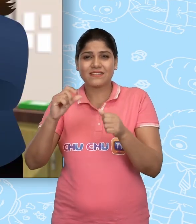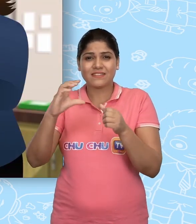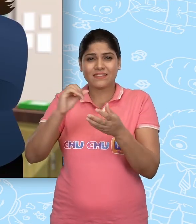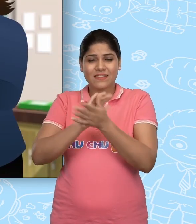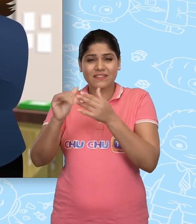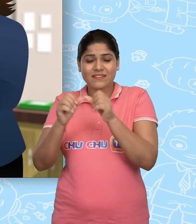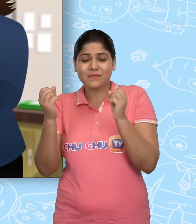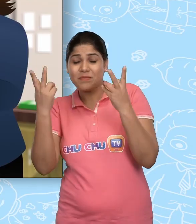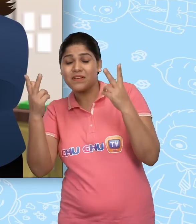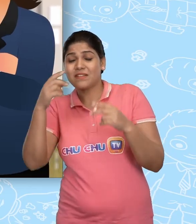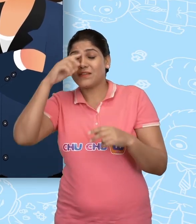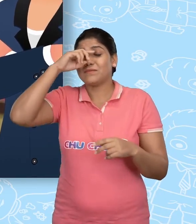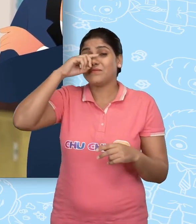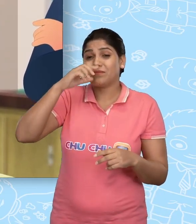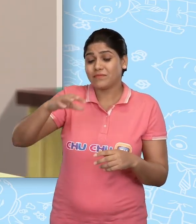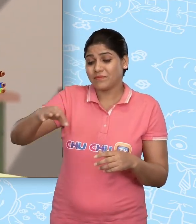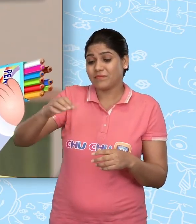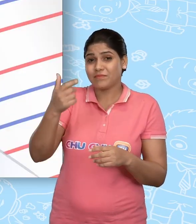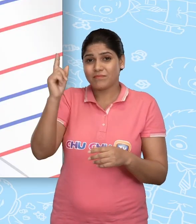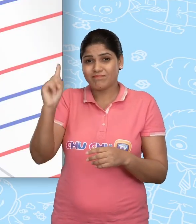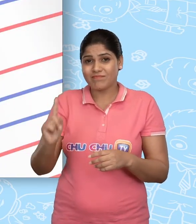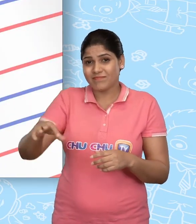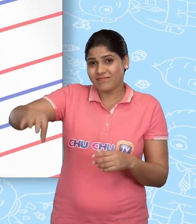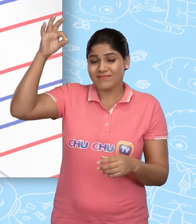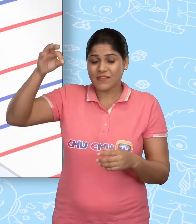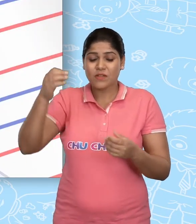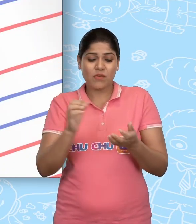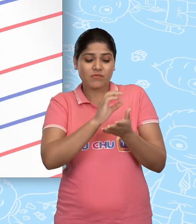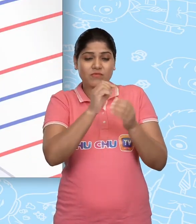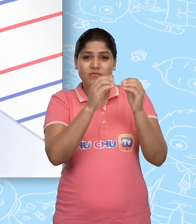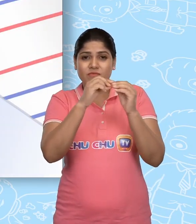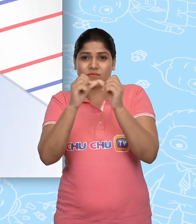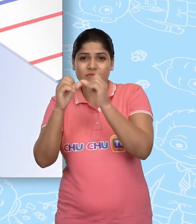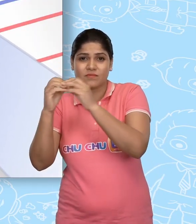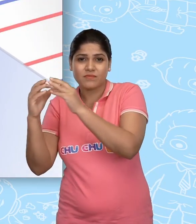ChaCha ने एक चमकदार नीली पेंसिल चुनी और कुछ अक्षर लिखने शुरू कर दिए।